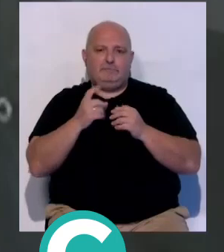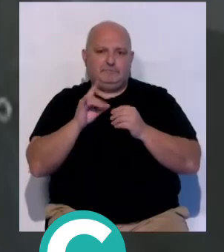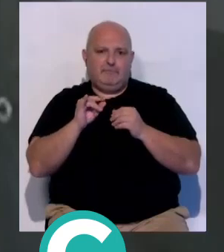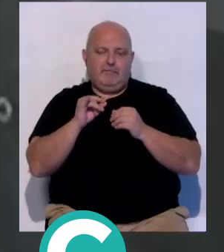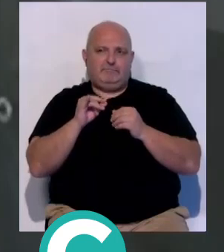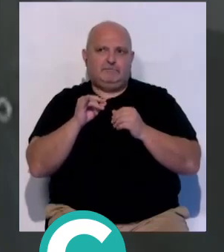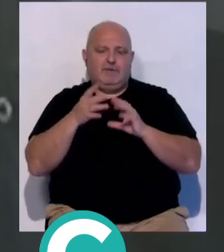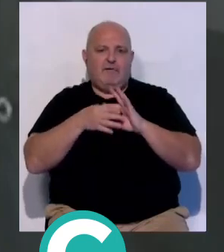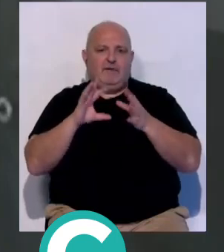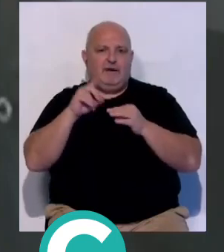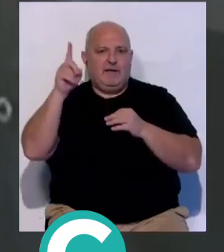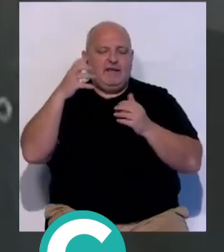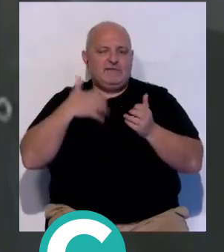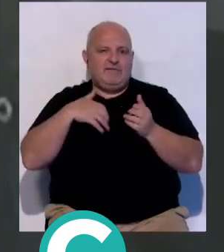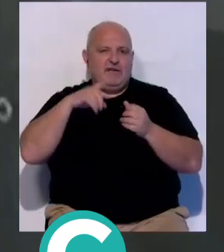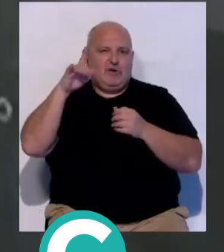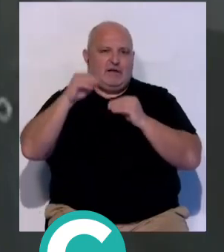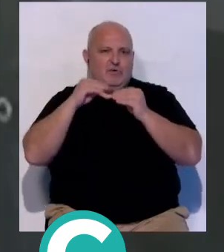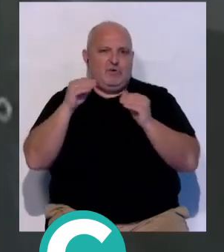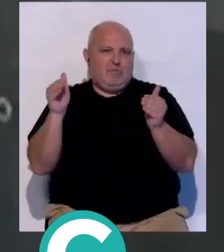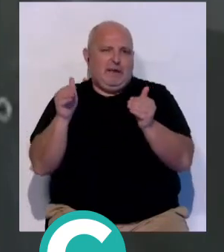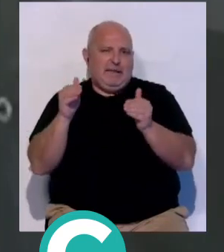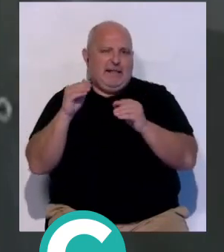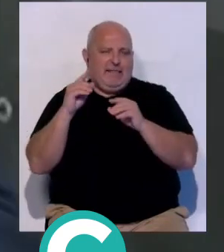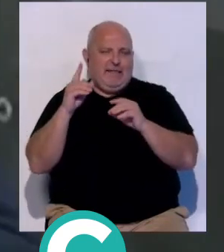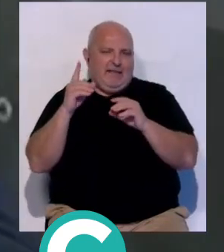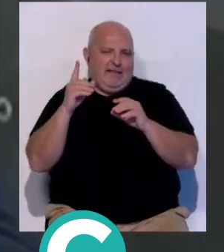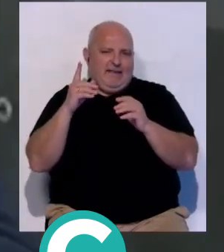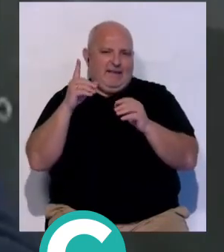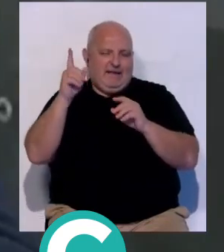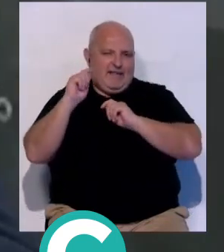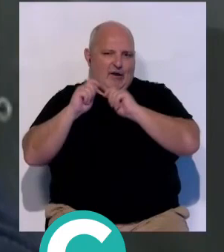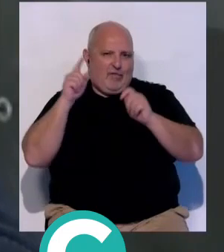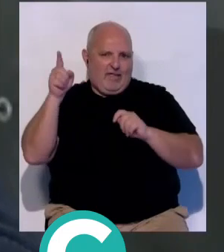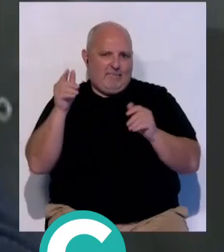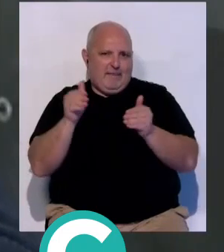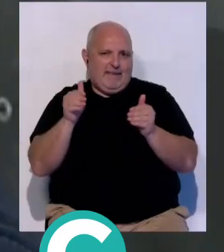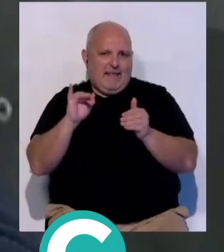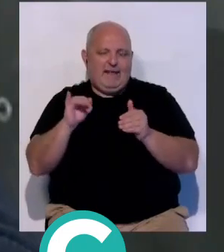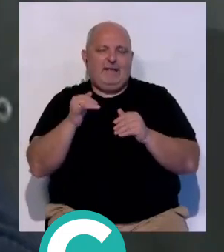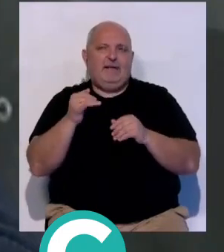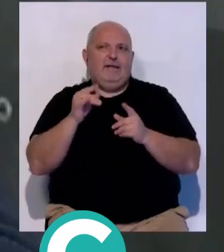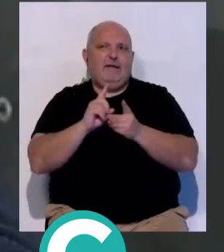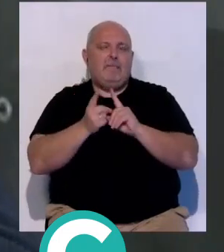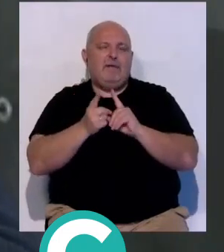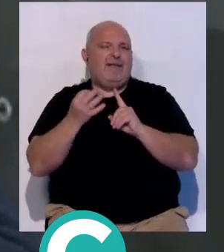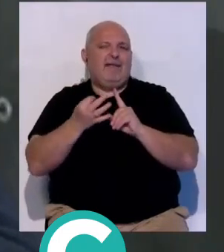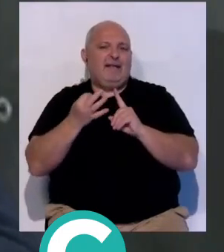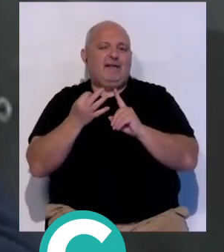la feria de Sevilla fueron tantas cosas que al final te transforma No pero lo que si digamos